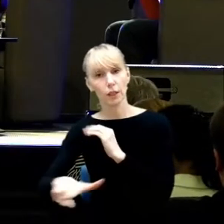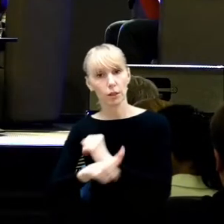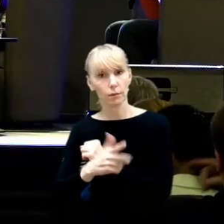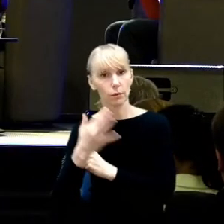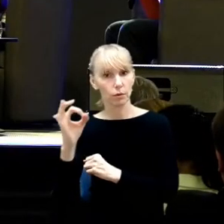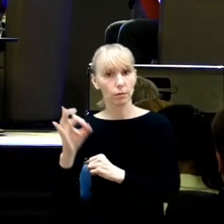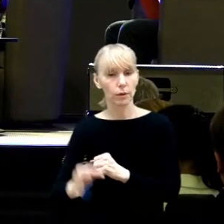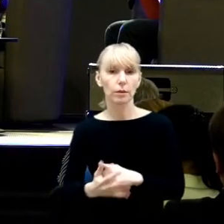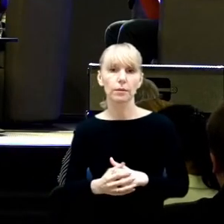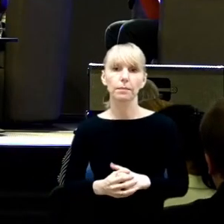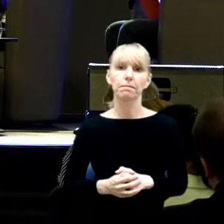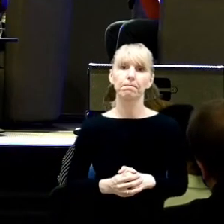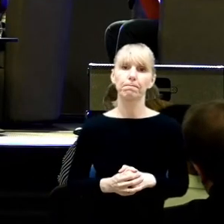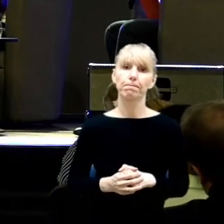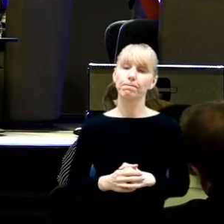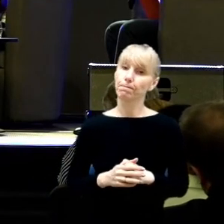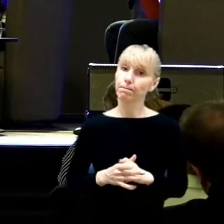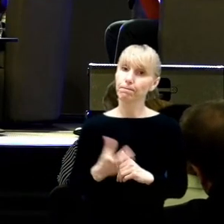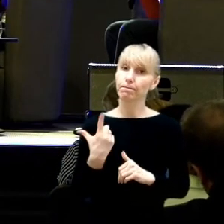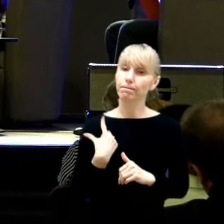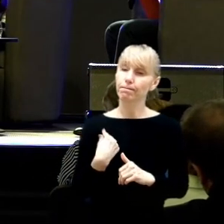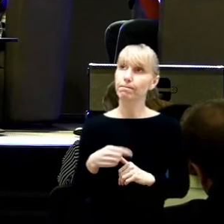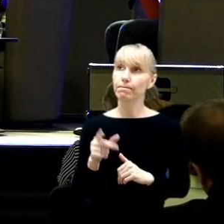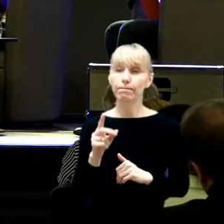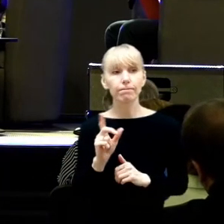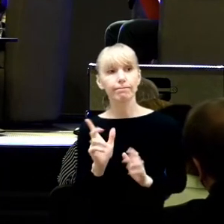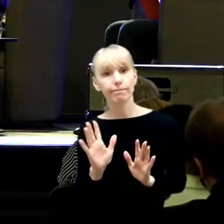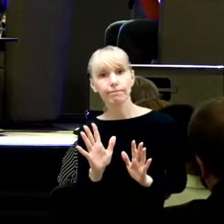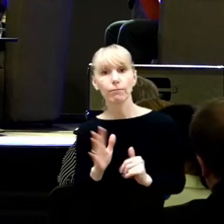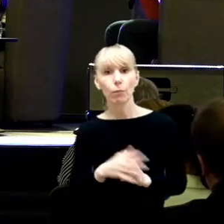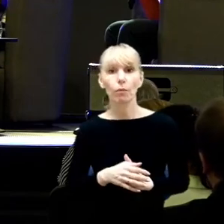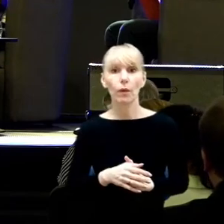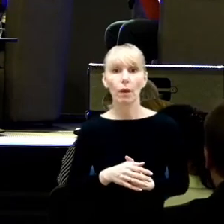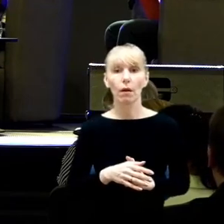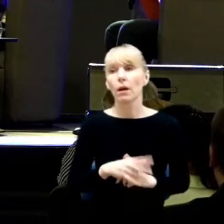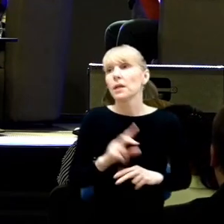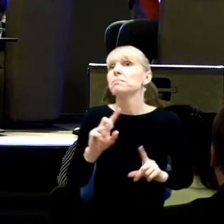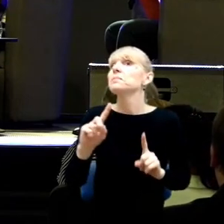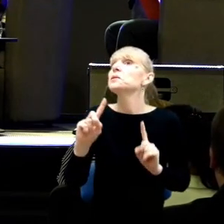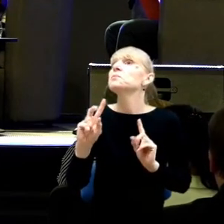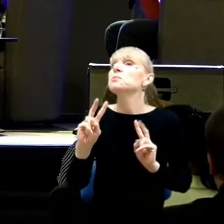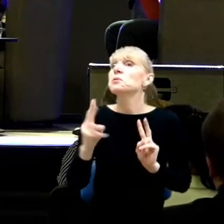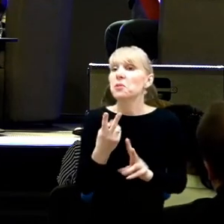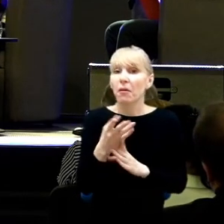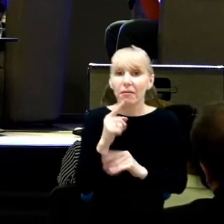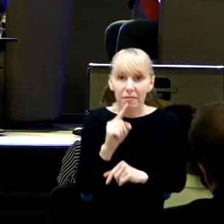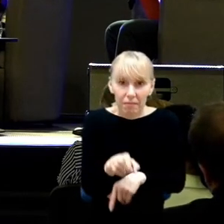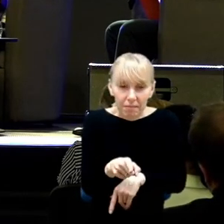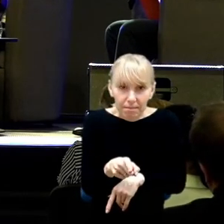Tak, skąd się to wzięło? Te zmiany, które wprowadzało ministerstwo